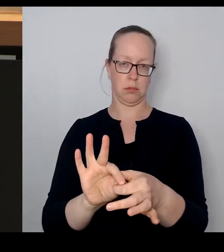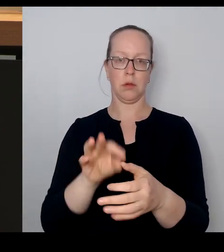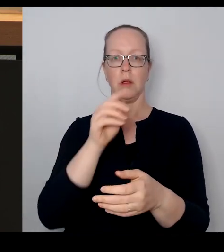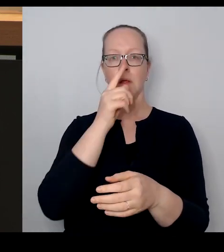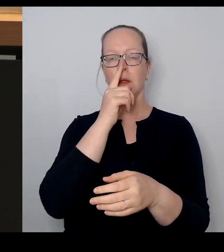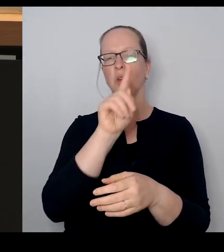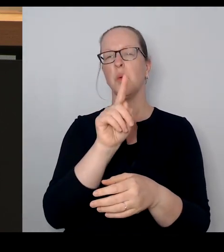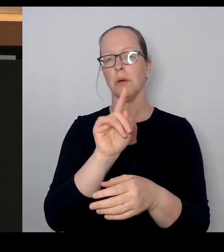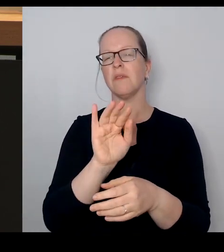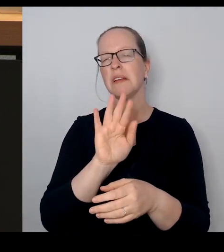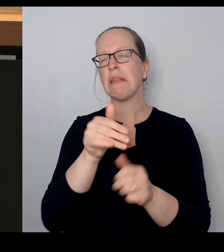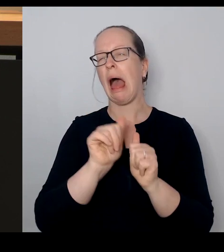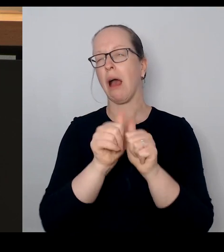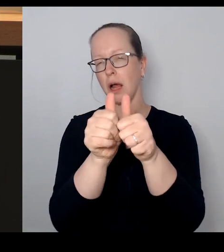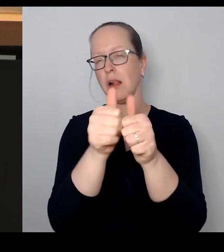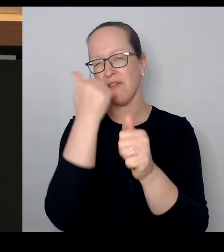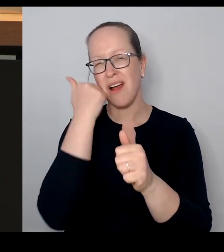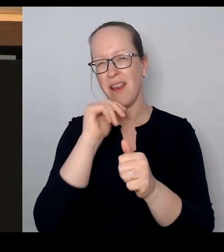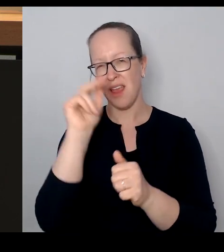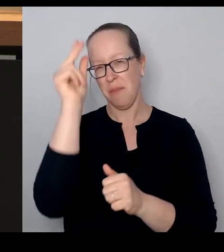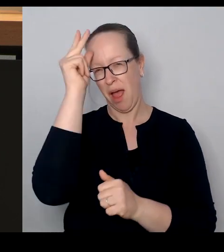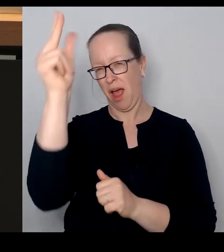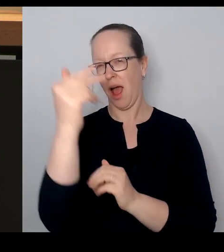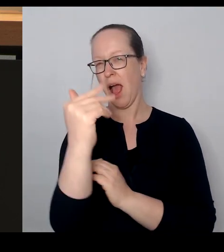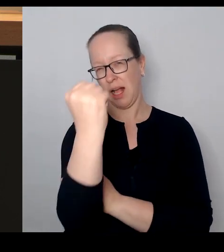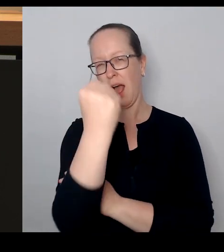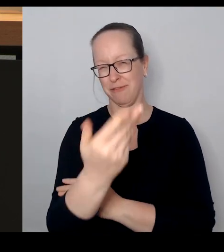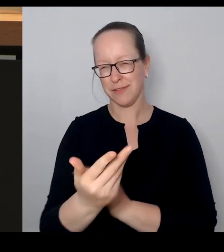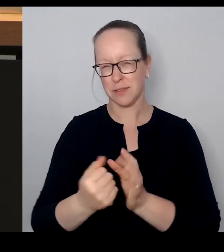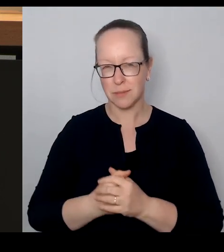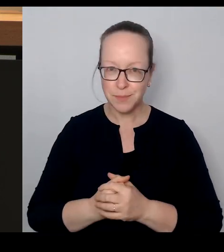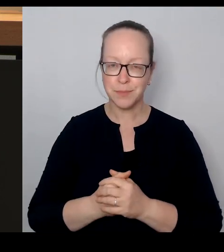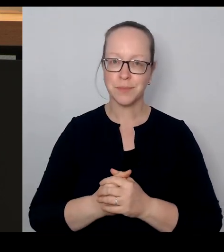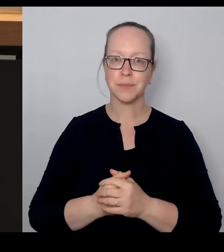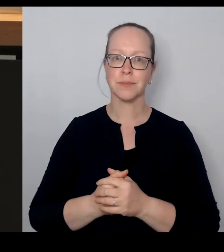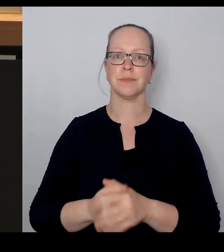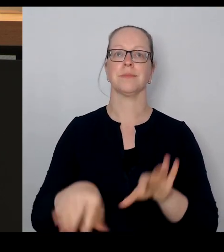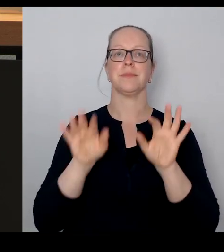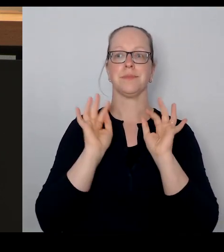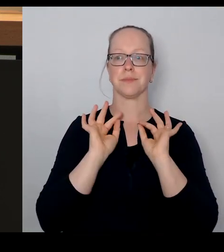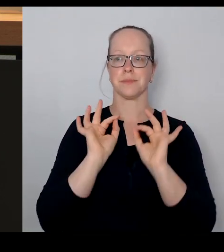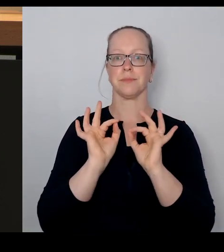dass das ganze Thema Ihnen nicht so ganz passt. Das habe ich mir ehrlich gesagt im Vorfeld schon gedacht.